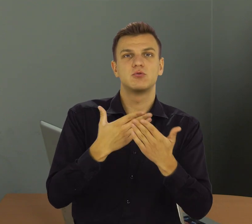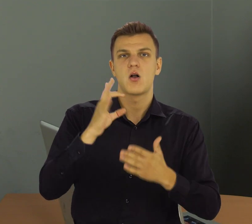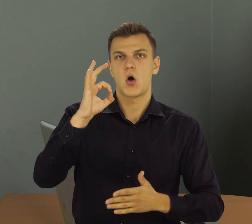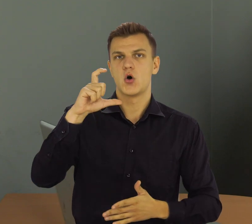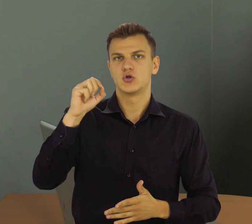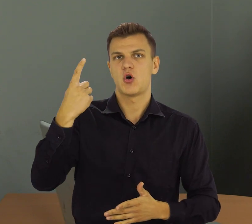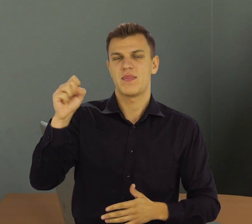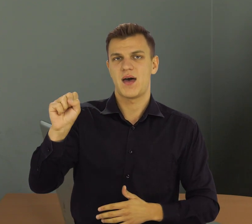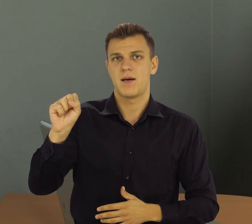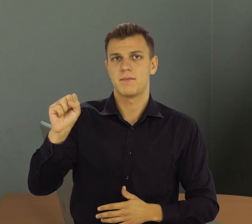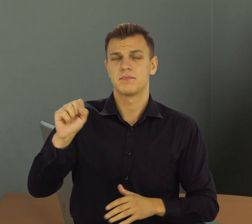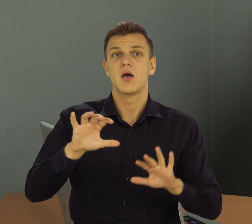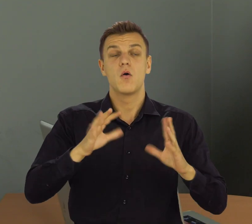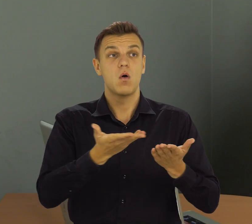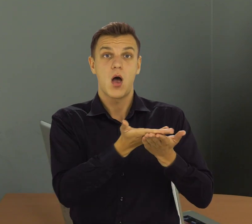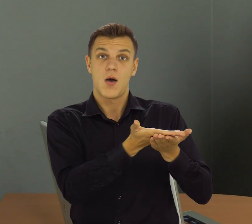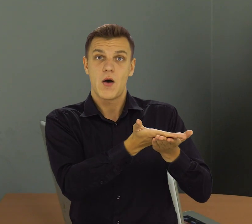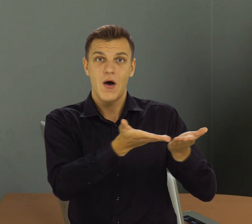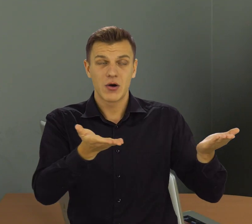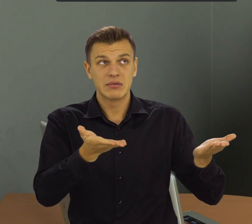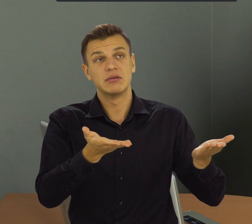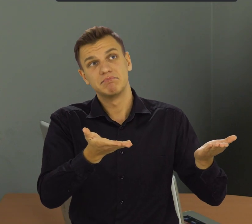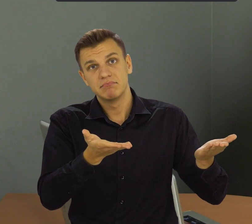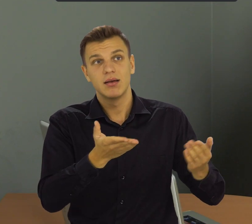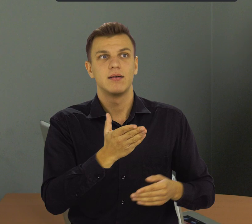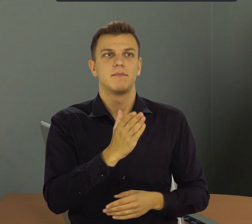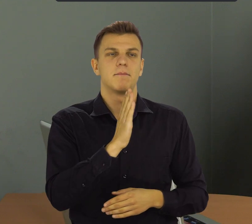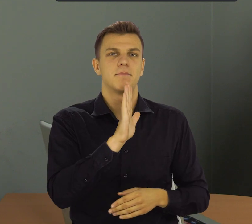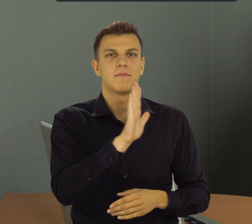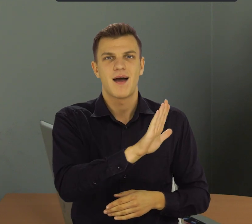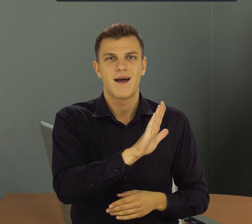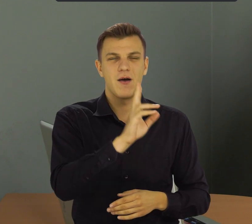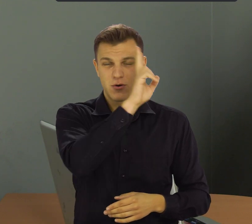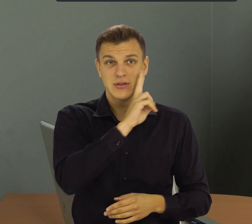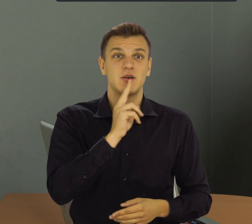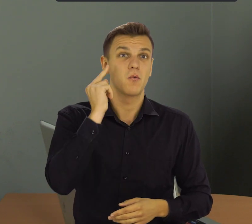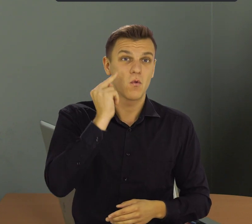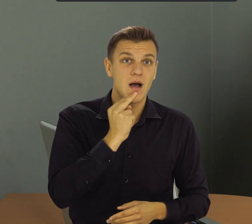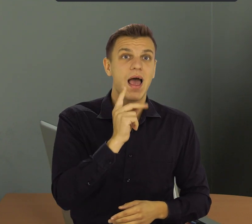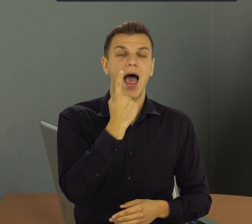Istnieją też pojęcia takie jak: OCODA – Only Child of Deaf Adults –